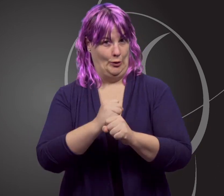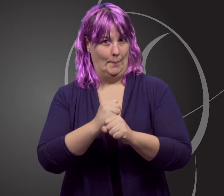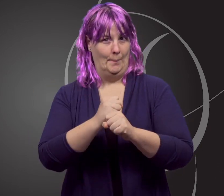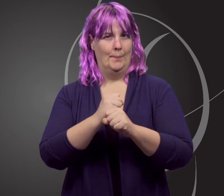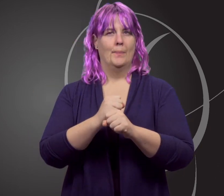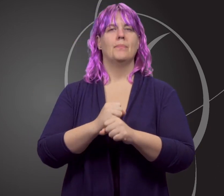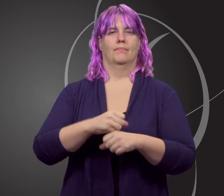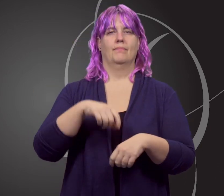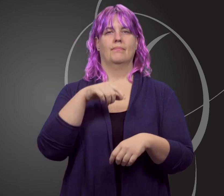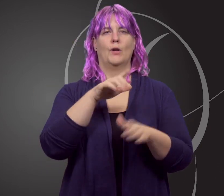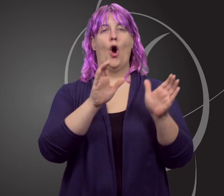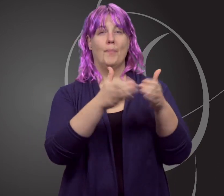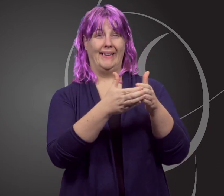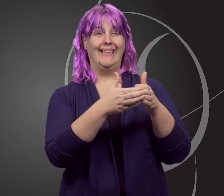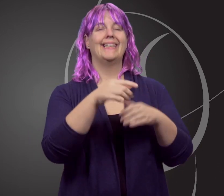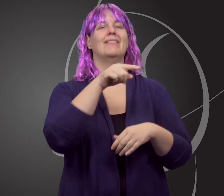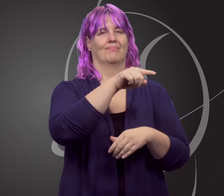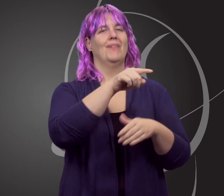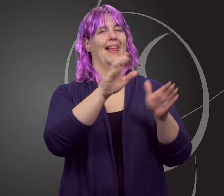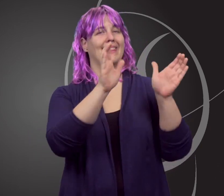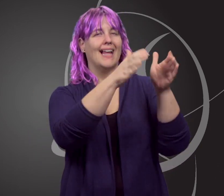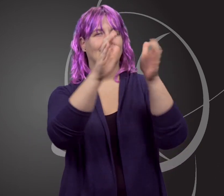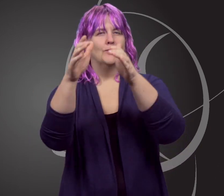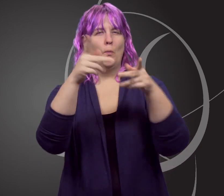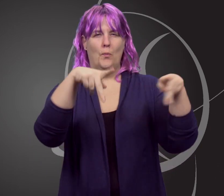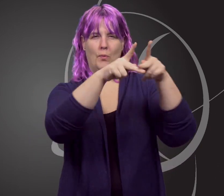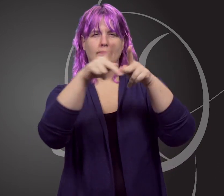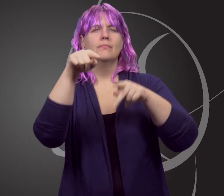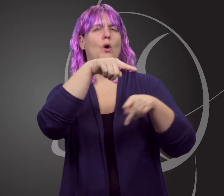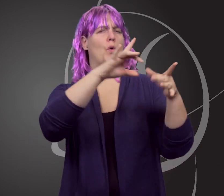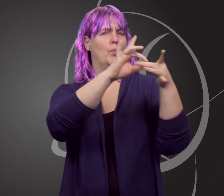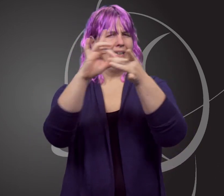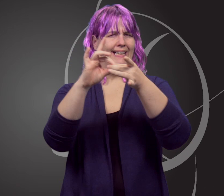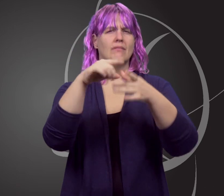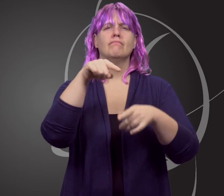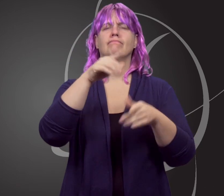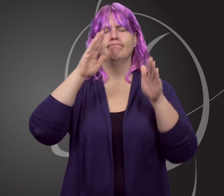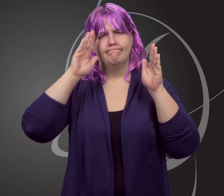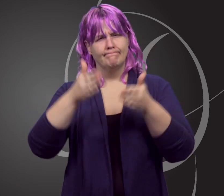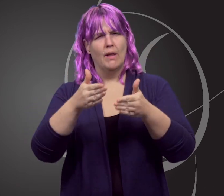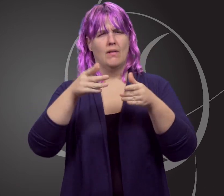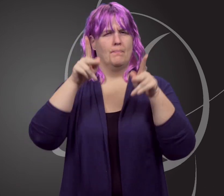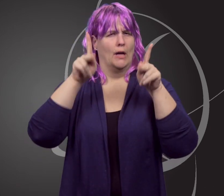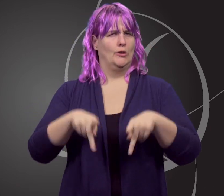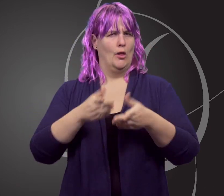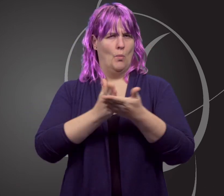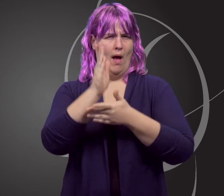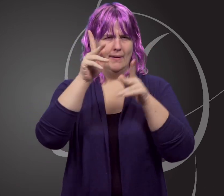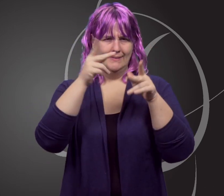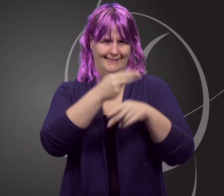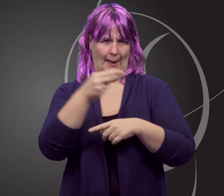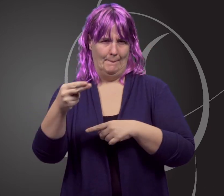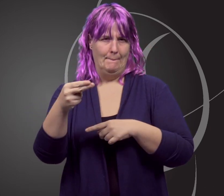En somme, le comité des Nations unies sur les droits des personnes handicapées